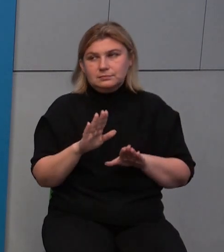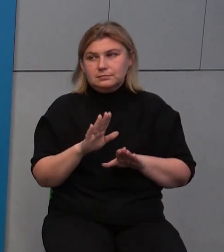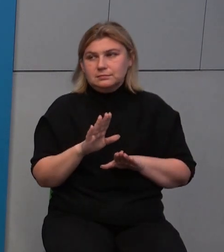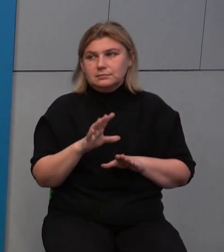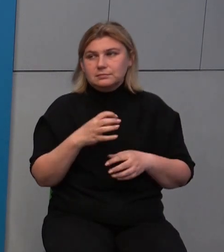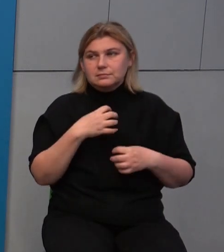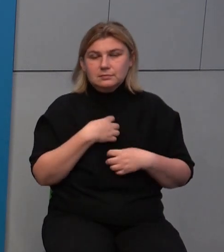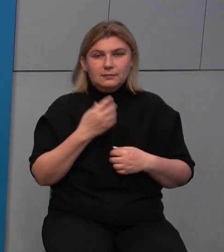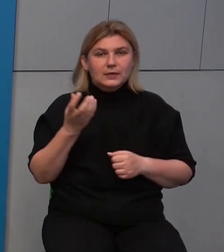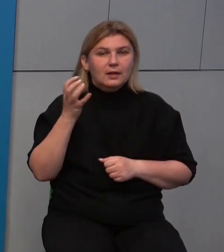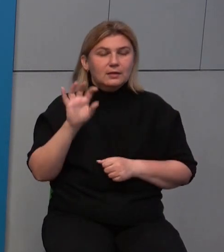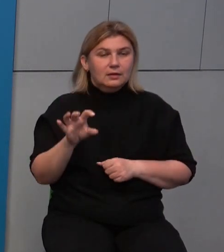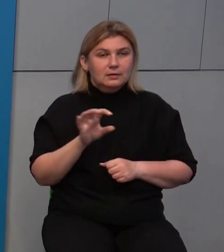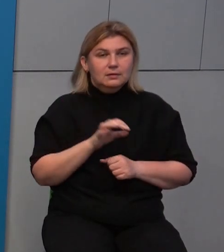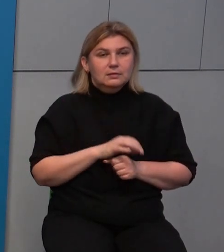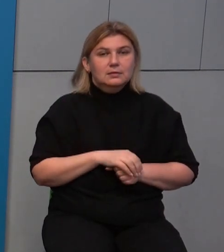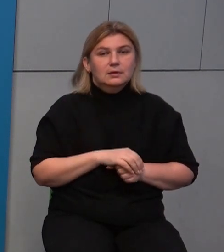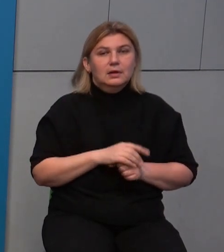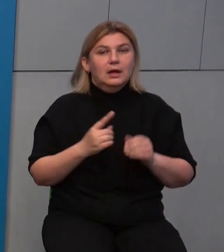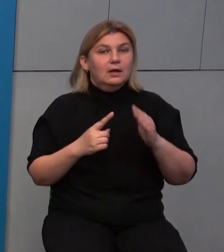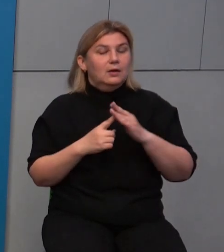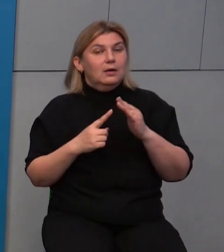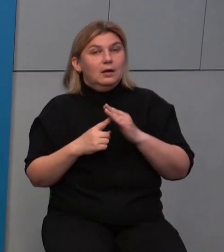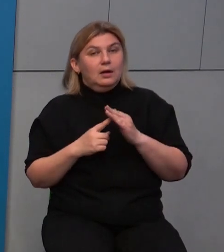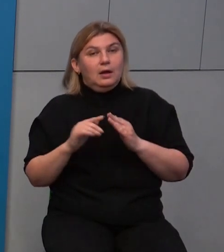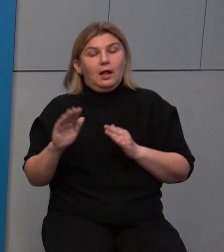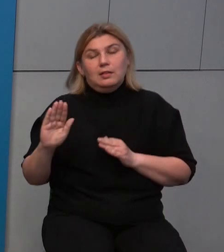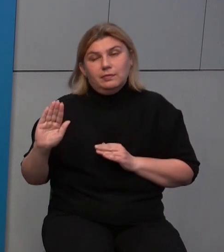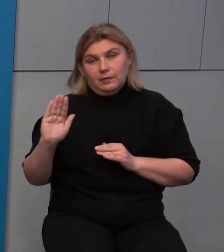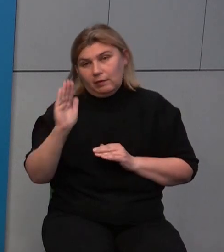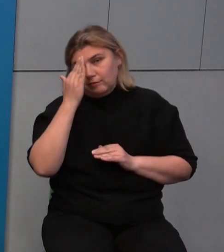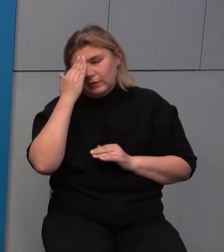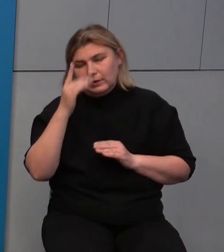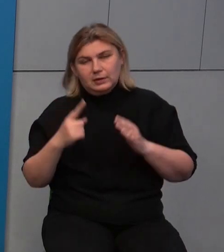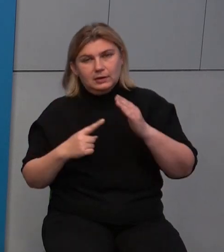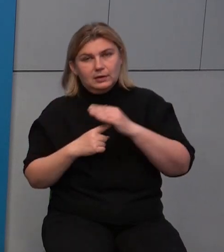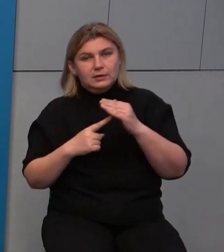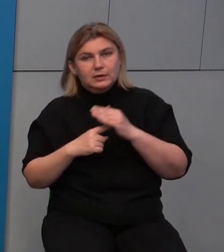anegdota, że on grzybki, ale jak się dowiemy, że te grzybki zaleciła mu pani